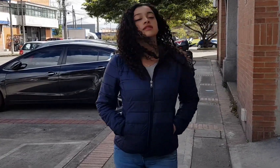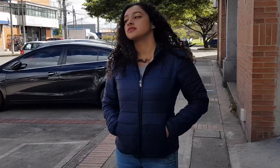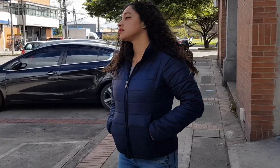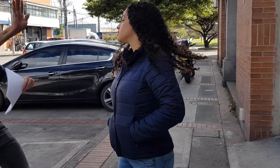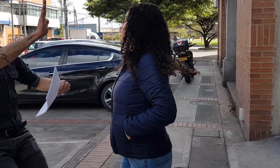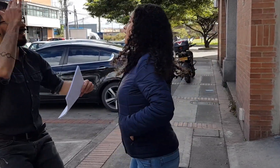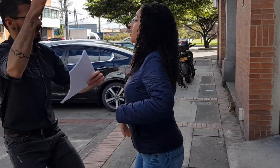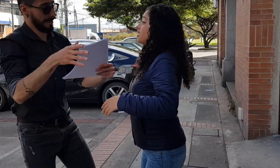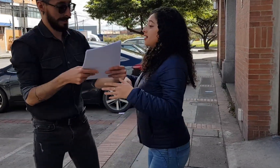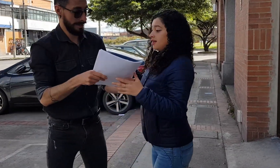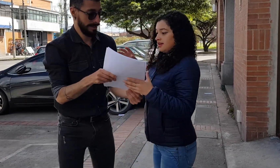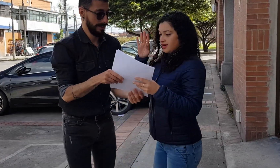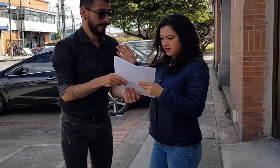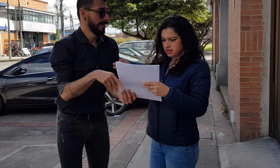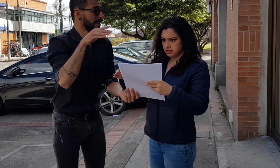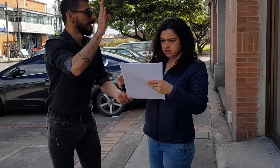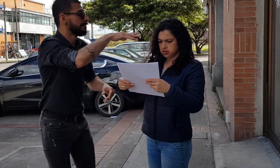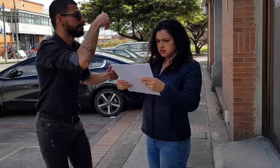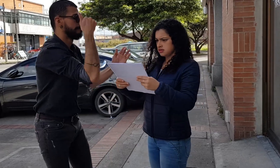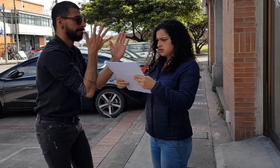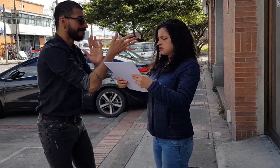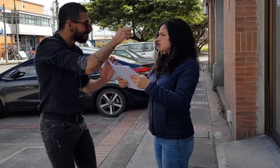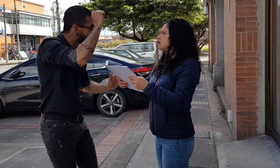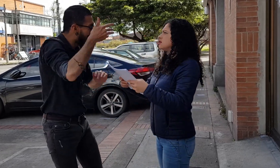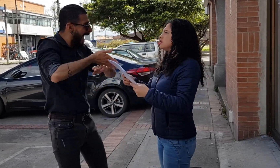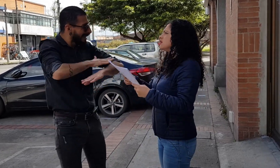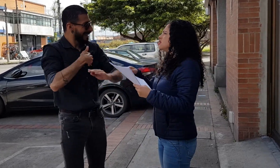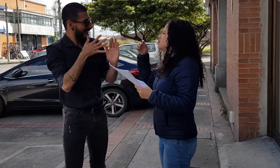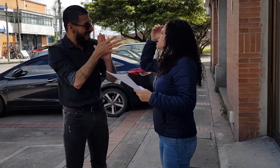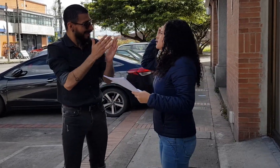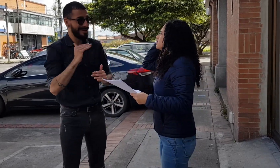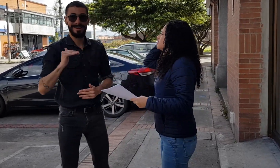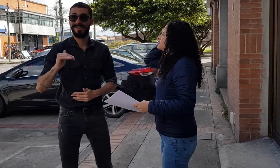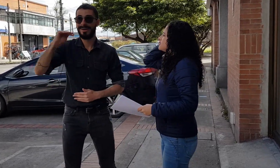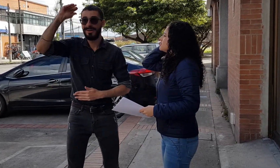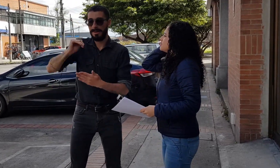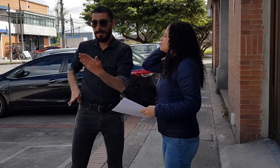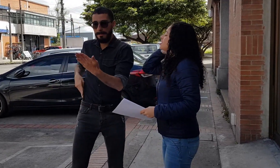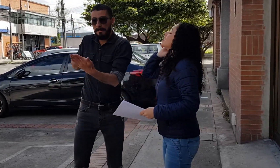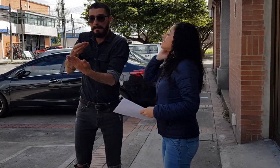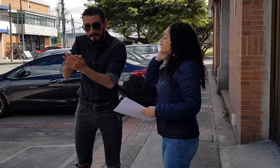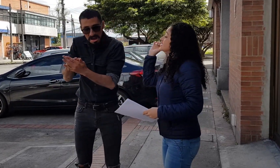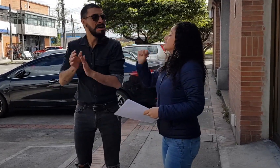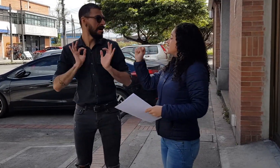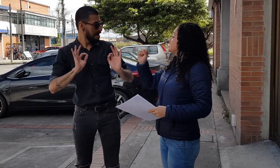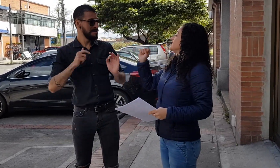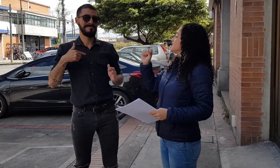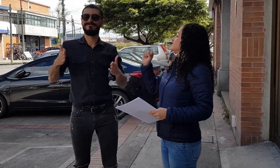¡Hola! - Hola Tengo que contarte algo. Te acuerdas de que te conté que estoy contento porque estoy pagando el apartamento.